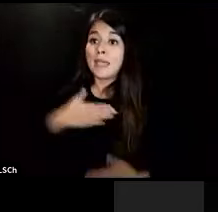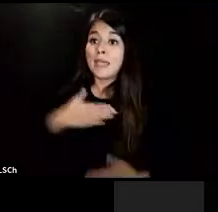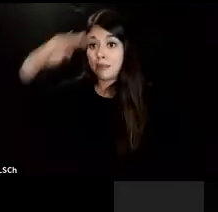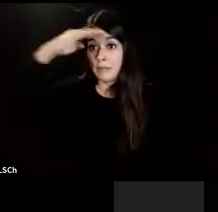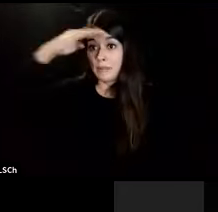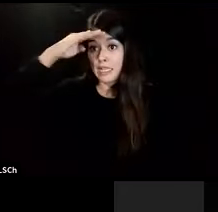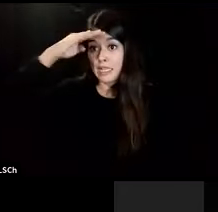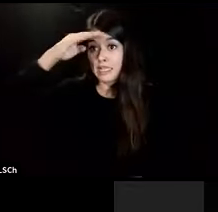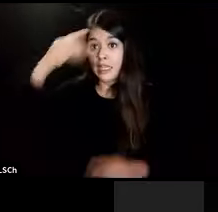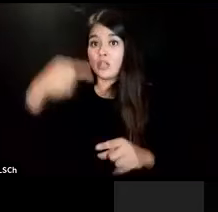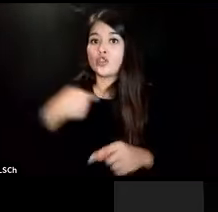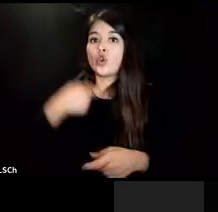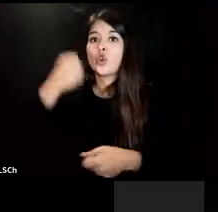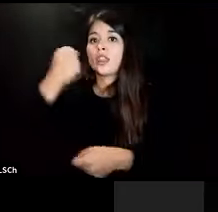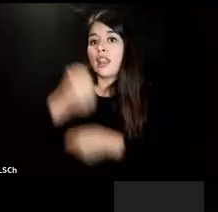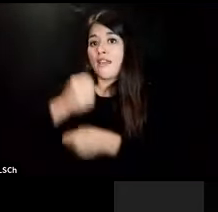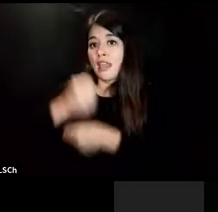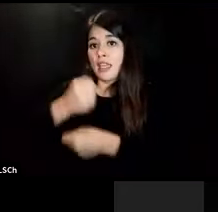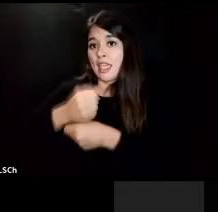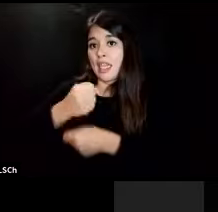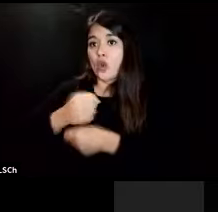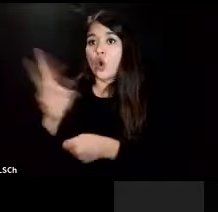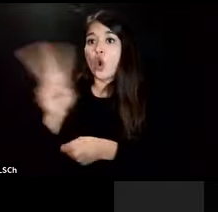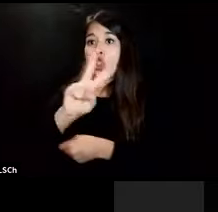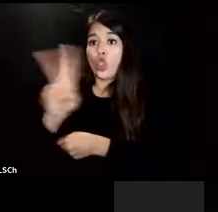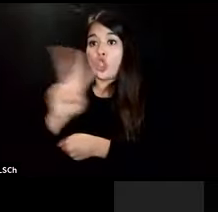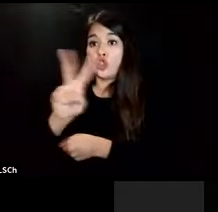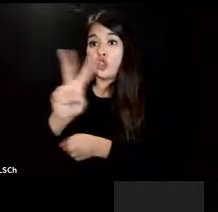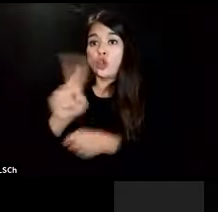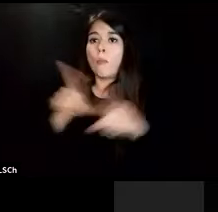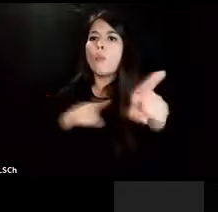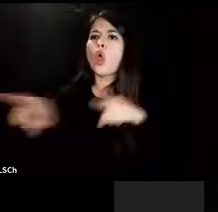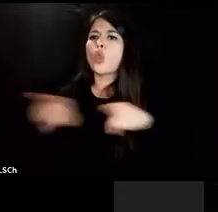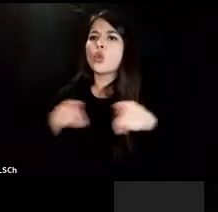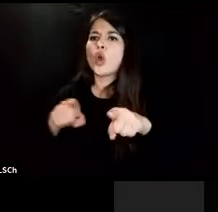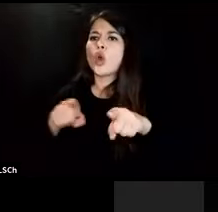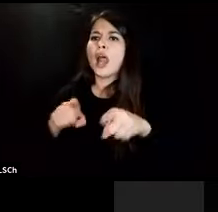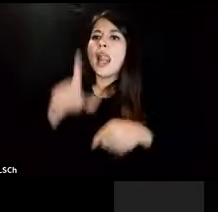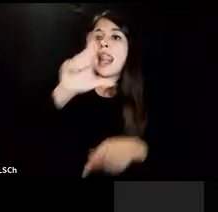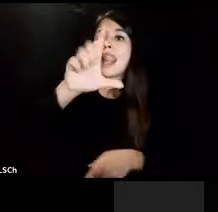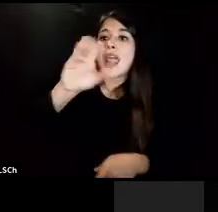con dos productoras locales. Por una parte Leolento del profesor James Stein,